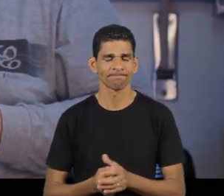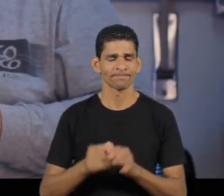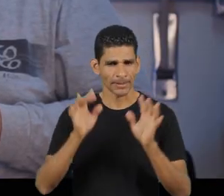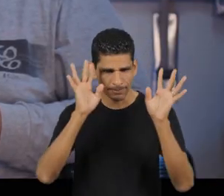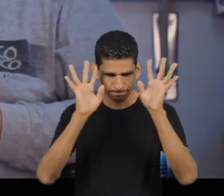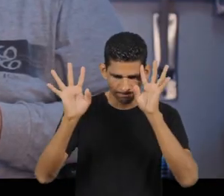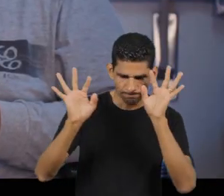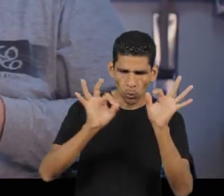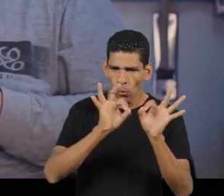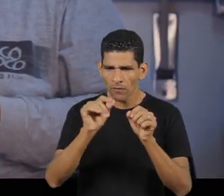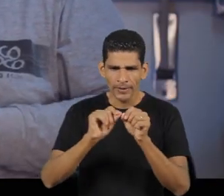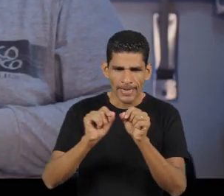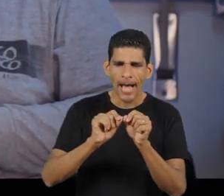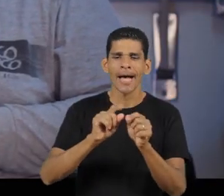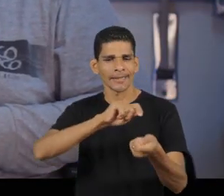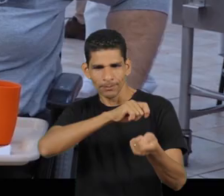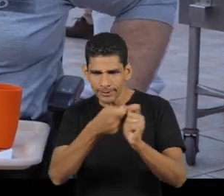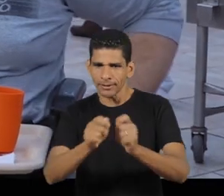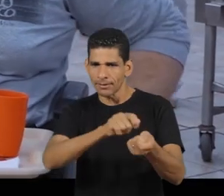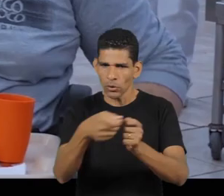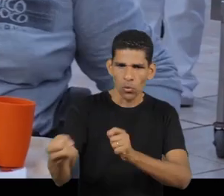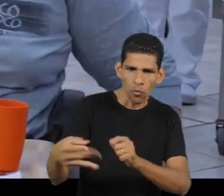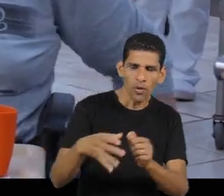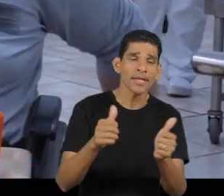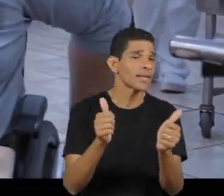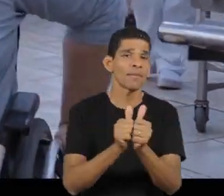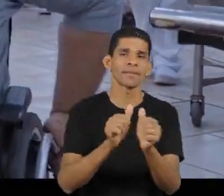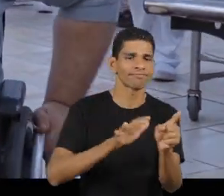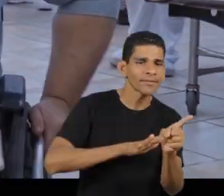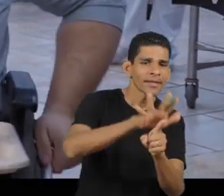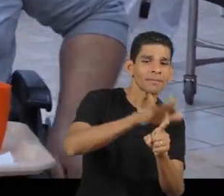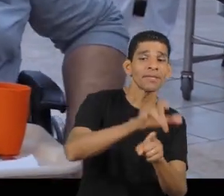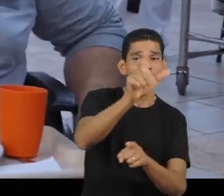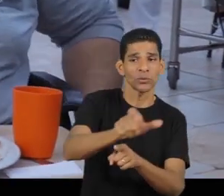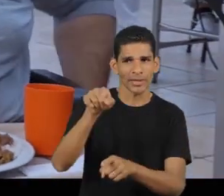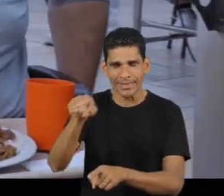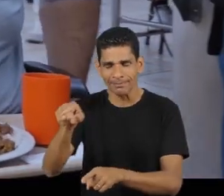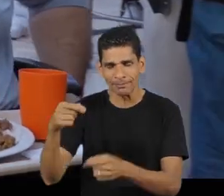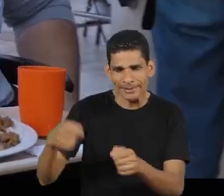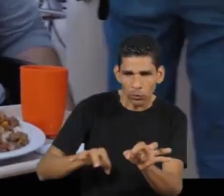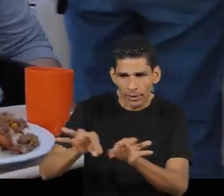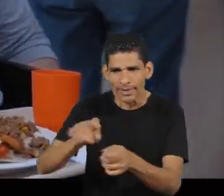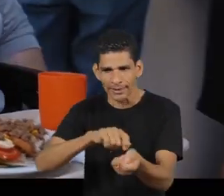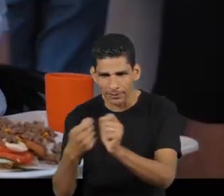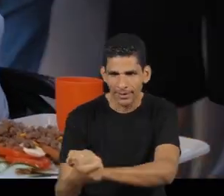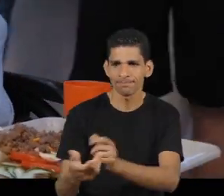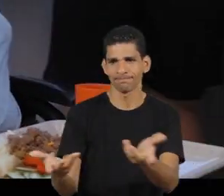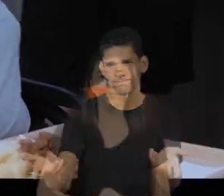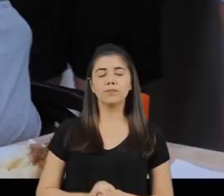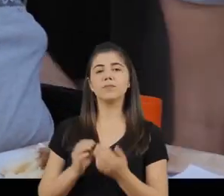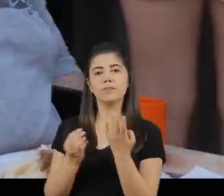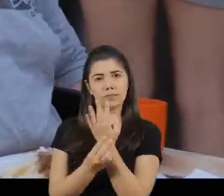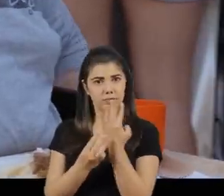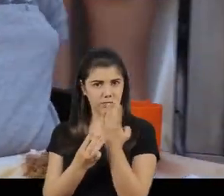então eles acabaram tendo que fazer as adaptações conforme as minhas necessidades.